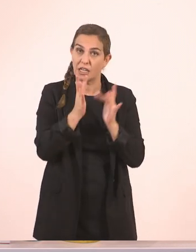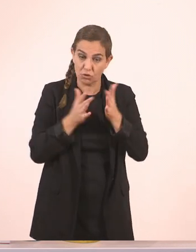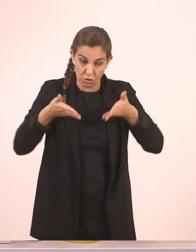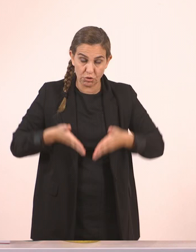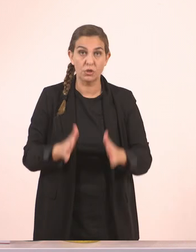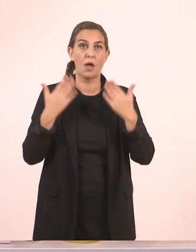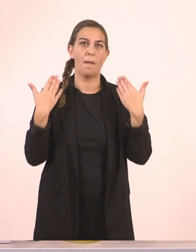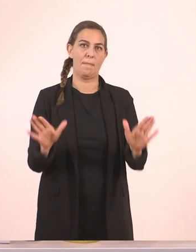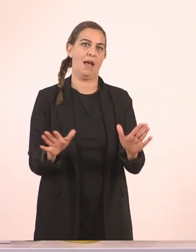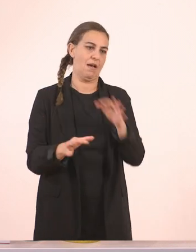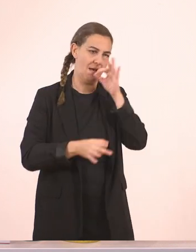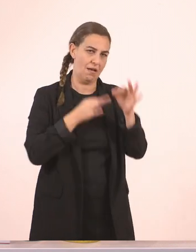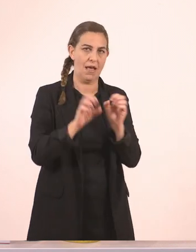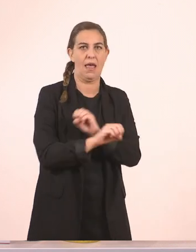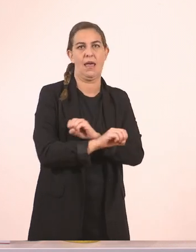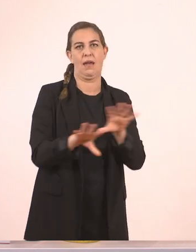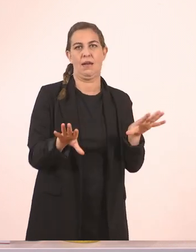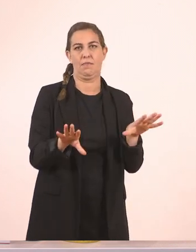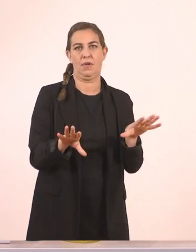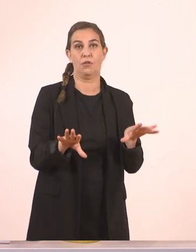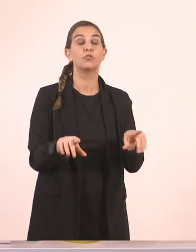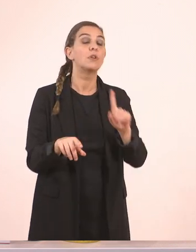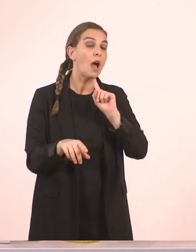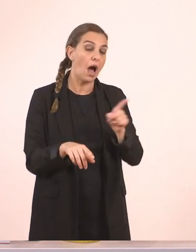και τους προέτρεψε να πάνε να προσκυνήσουν το θείο βρέφος.